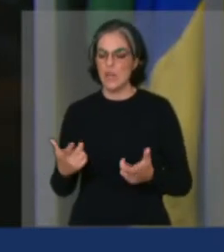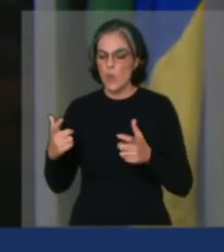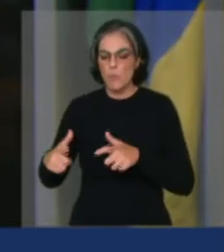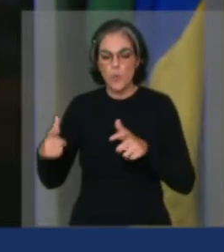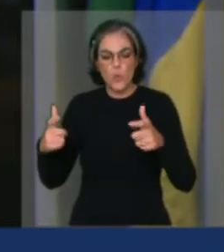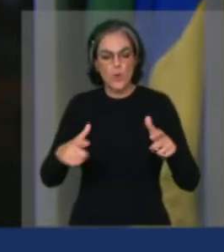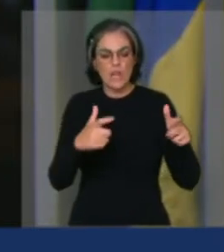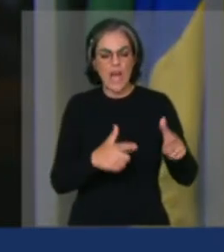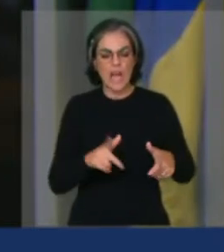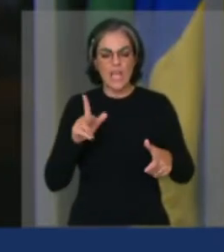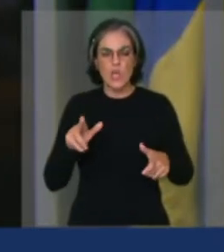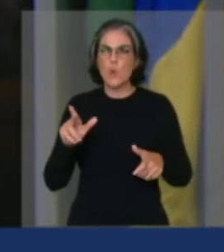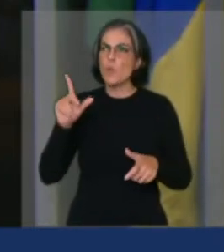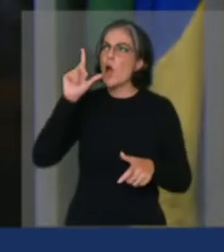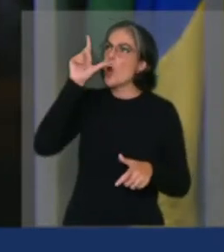BURACO TAMBÉM. E AS RODOVIAS DO MARANHÃO ENCONTRA-SE EM